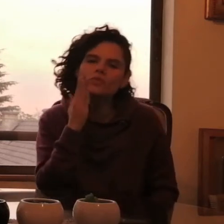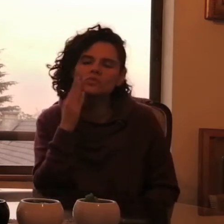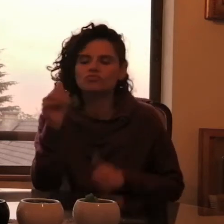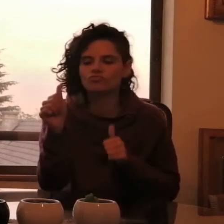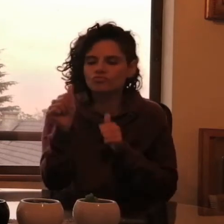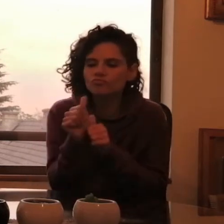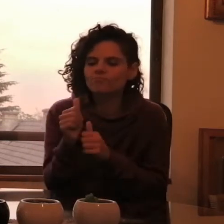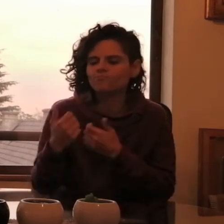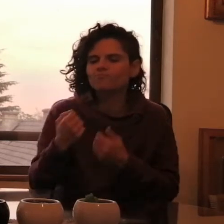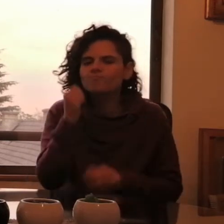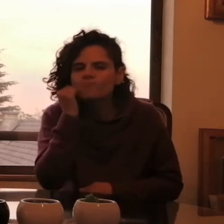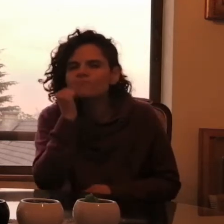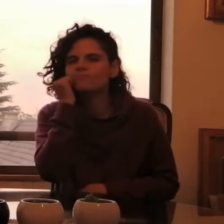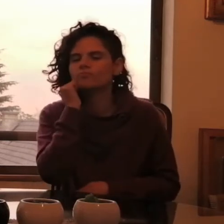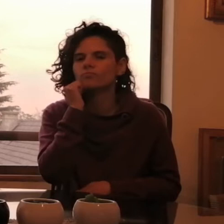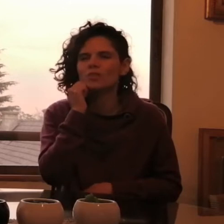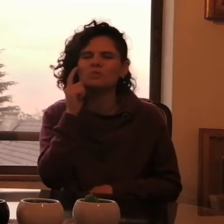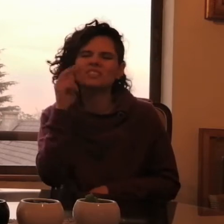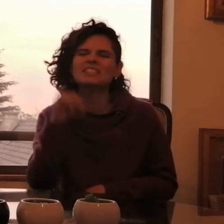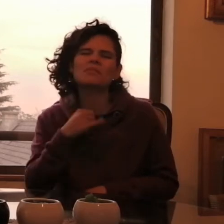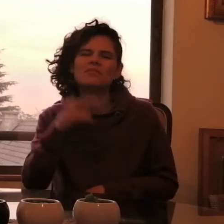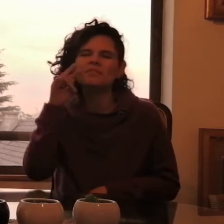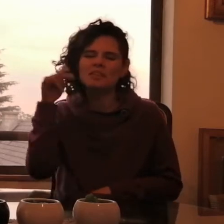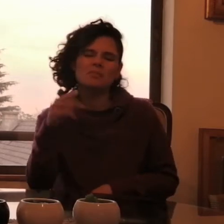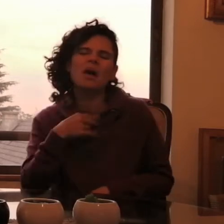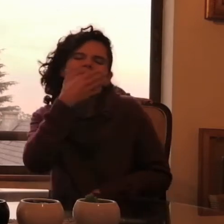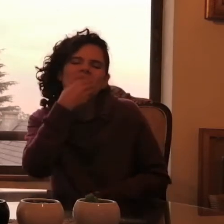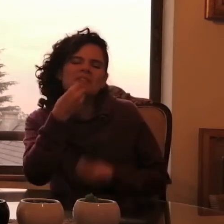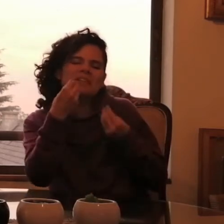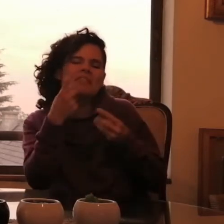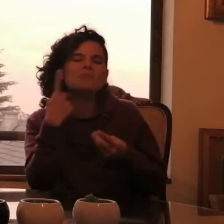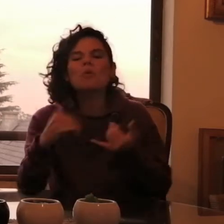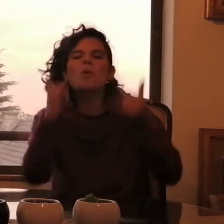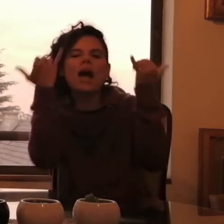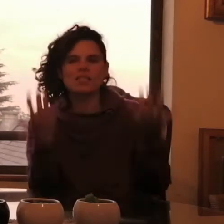pero te veían como qué linda que juega la ingeniería